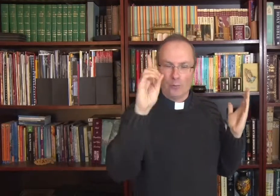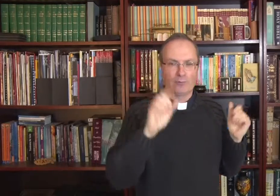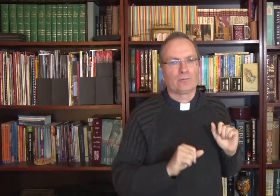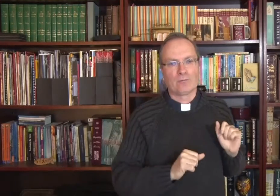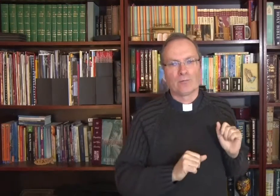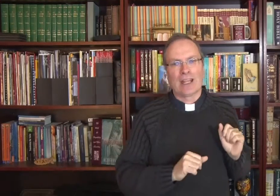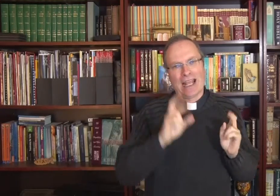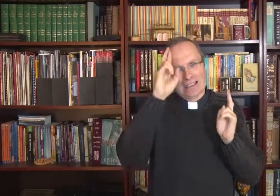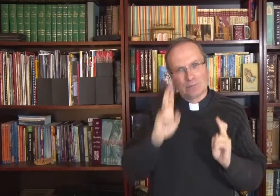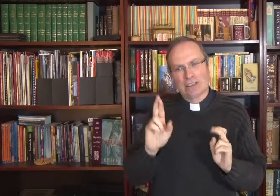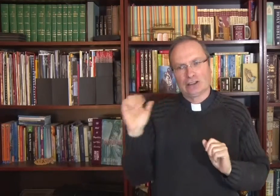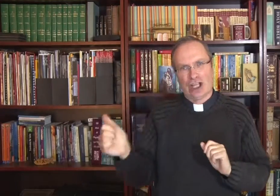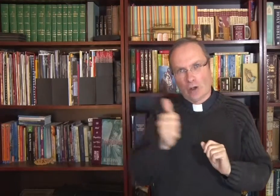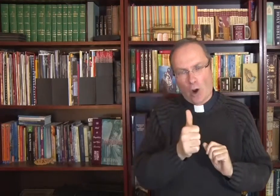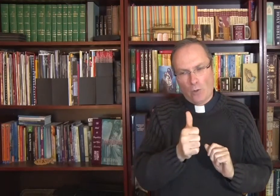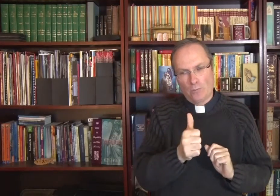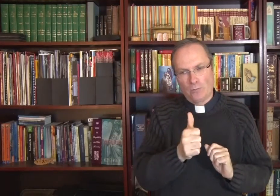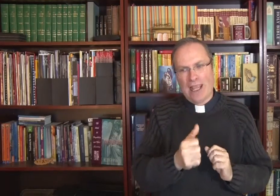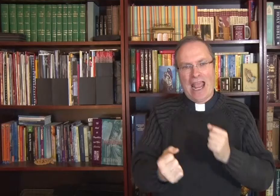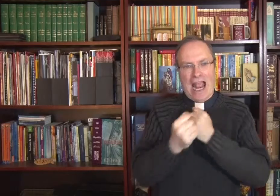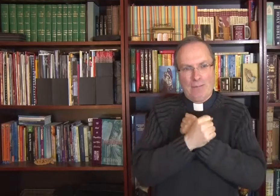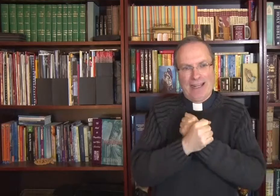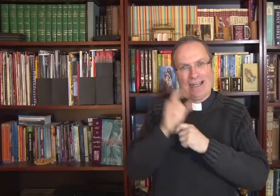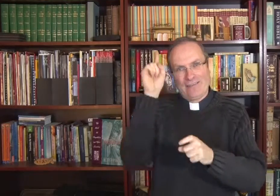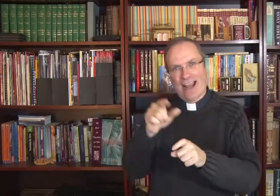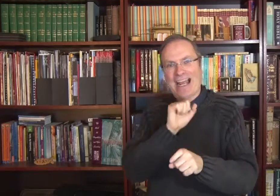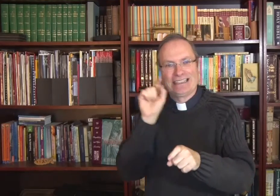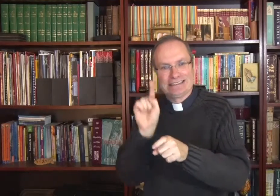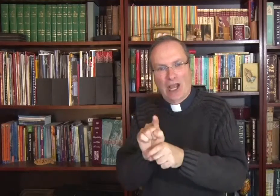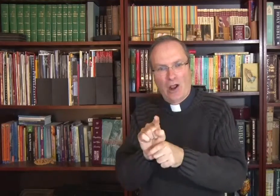Respectez chacun, aimez les frères et sœurs,